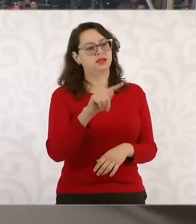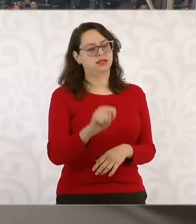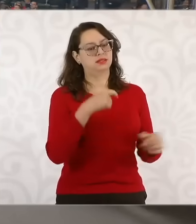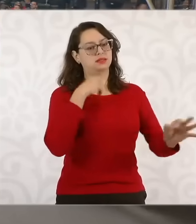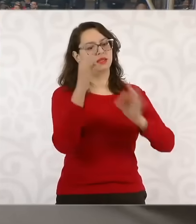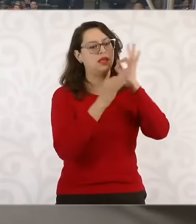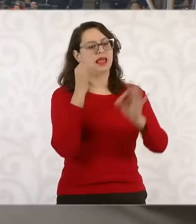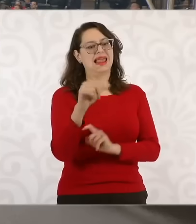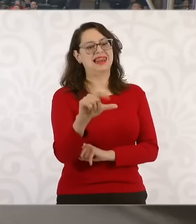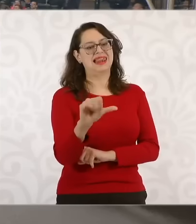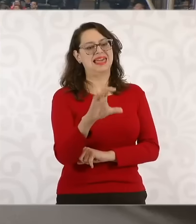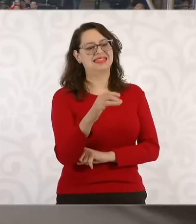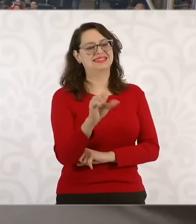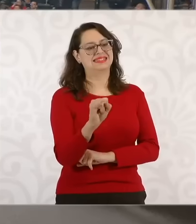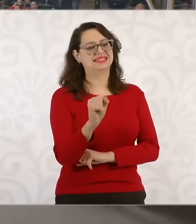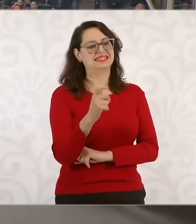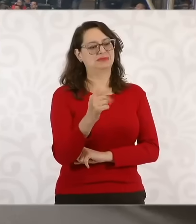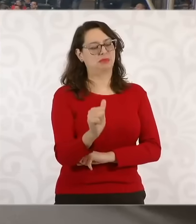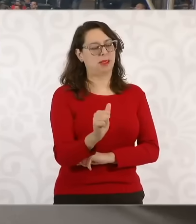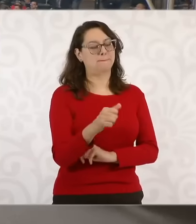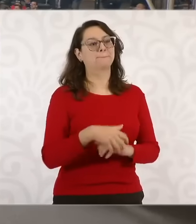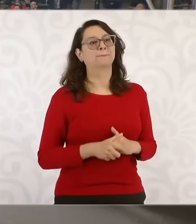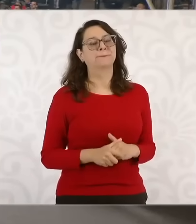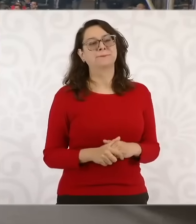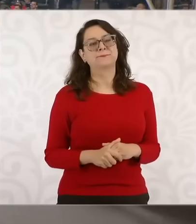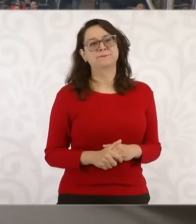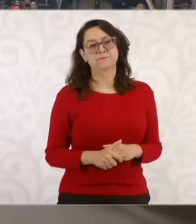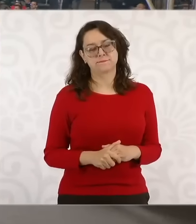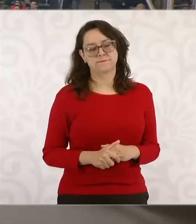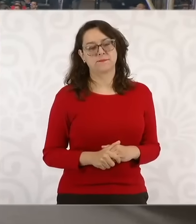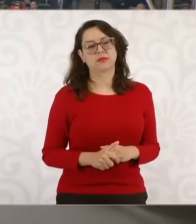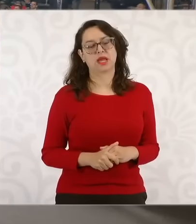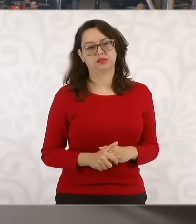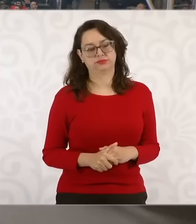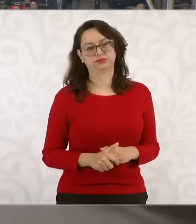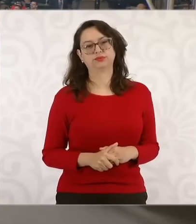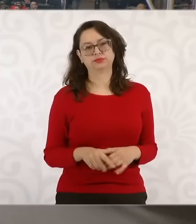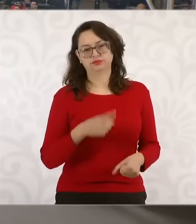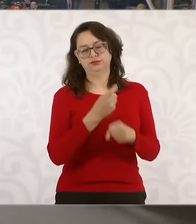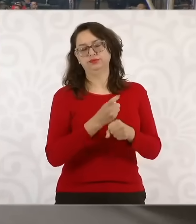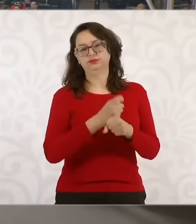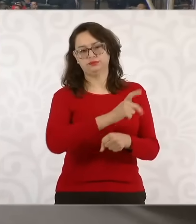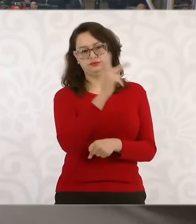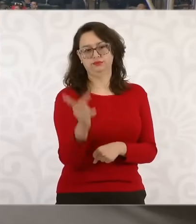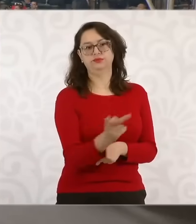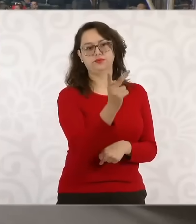Eh, pues en primera instancia quisiera preguntarle e en torno a todo esto que se está viviendo eh